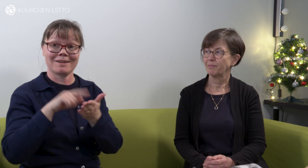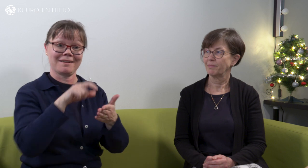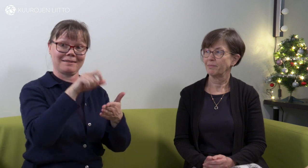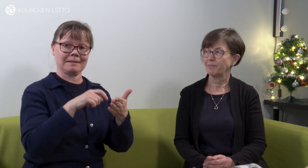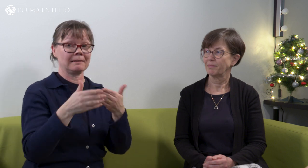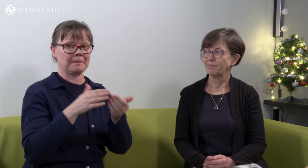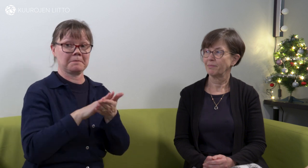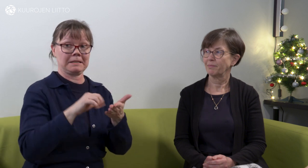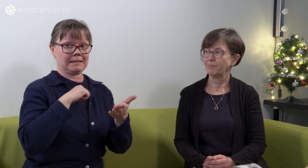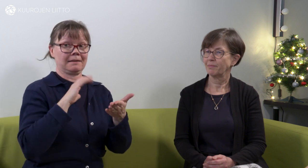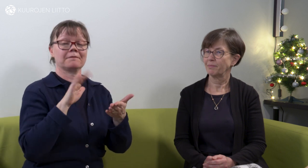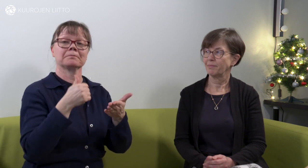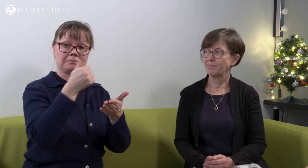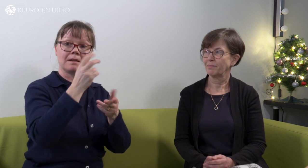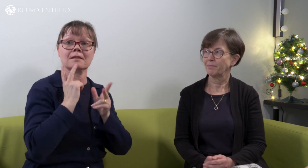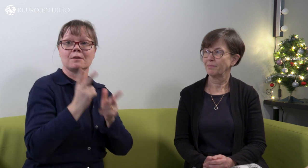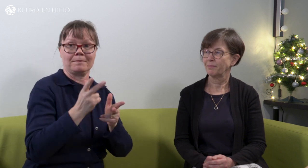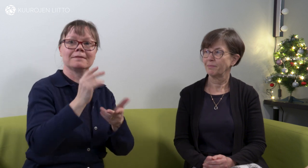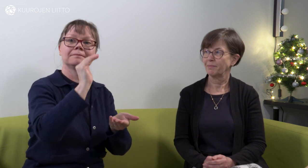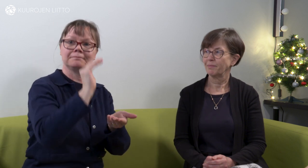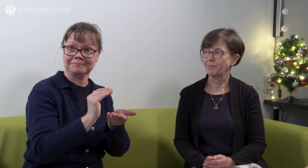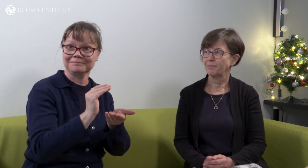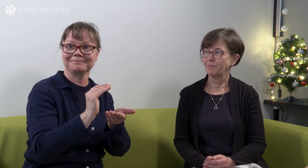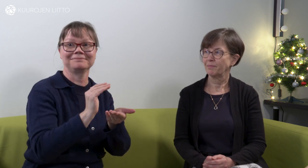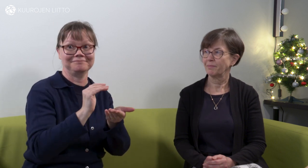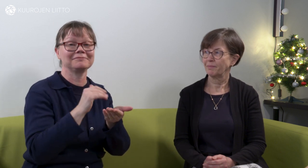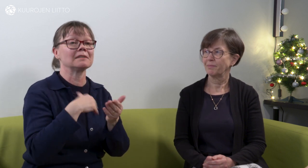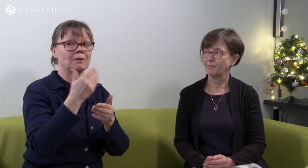Tämä ei vaadi kuluttajalta mitään toimenpiteitä, - vaan veroale huomioidaan automaattisesti sähkölaskussa.